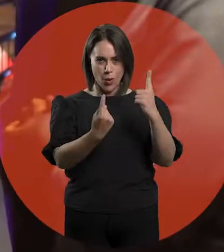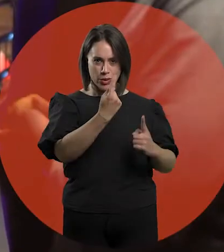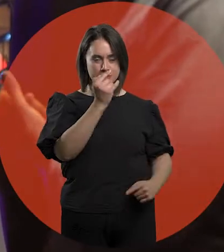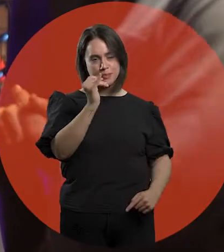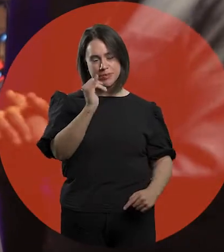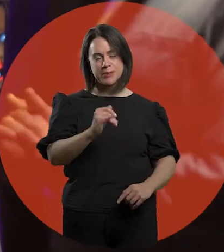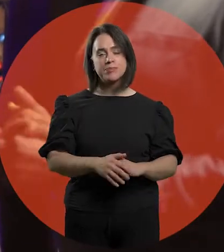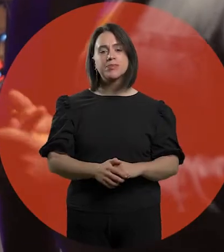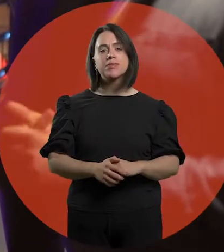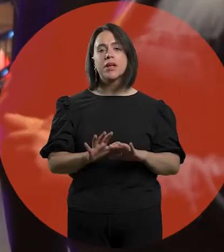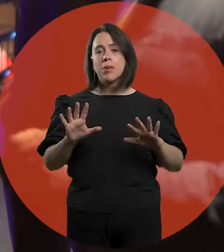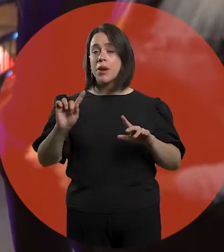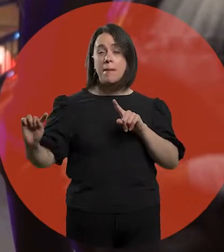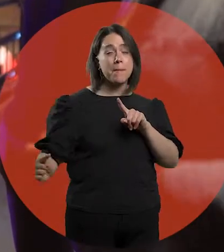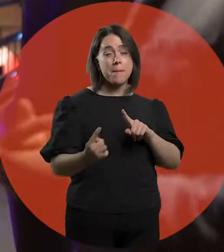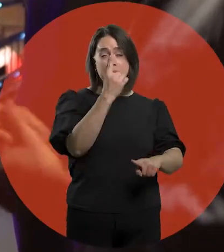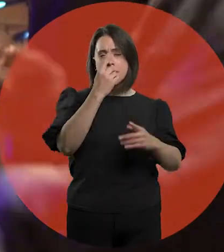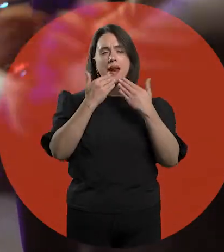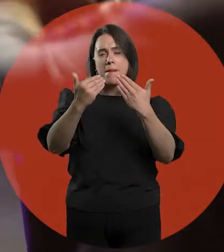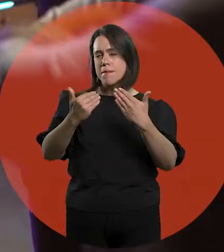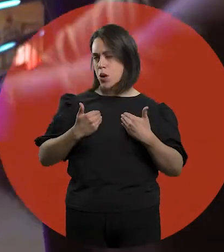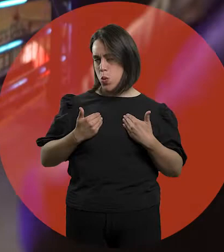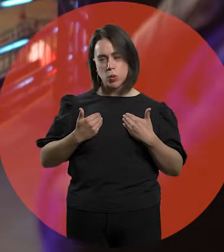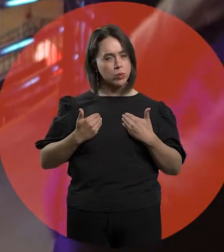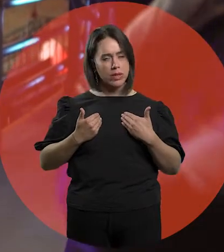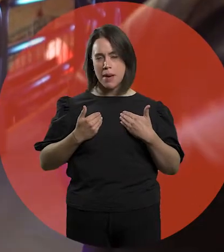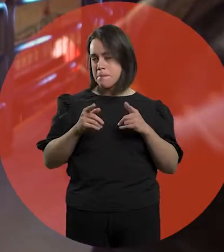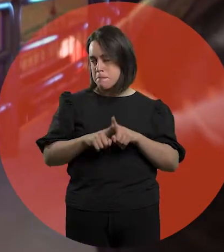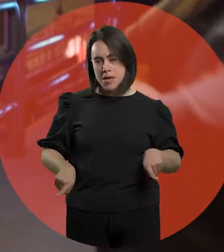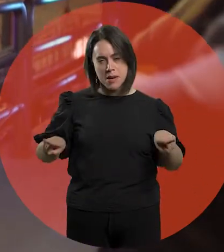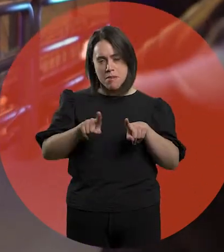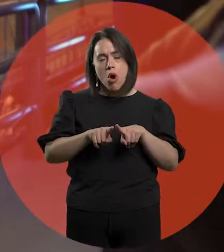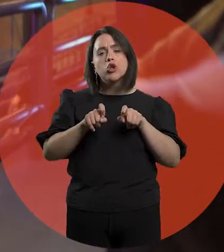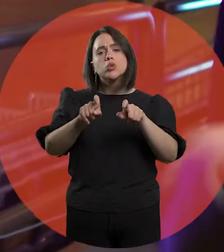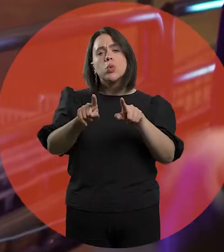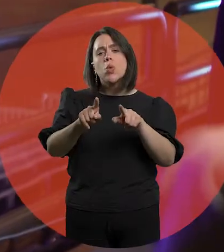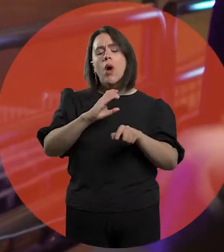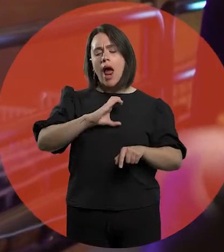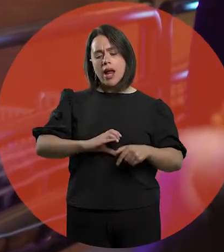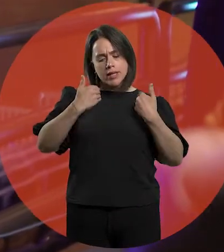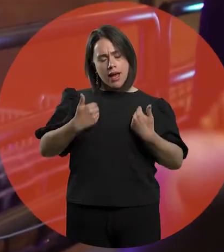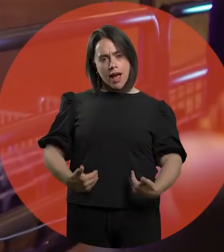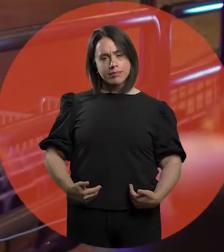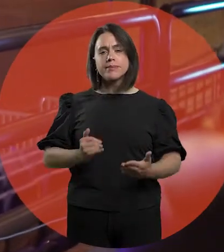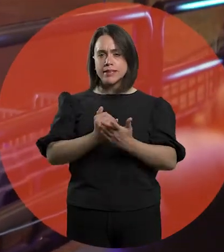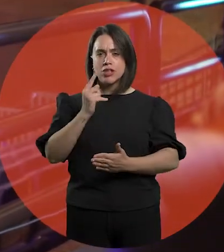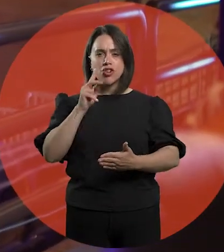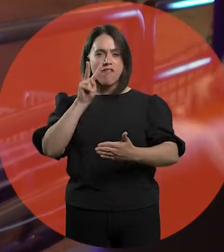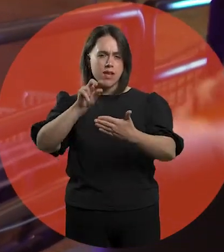Guadalupe, la primera pregunta, y siempre, como romper el hielo, es ¿cómo te definís? Sí, yo vi en todas las entrevistas.